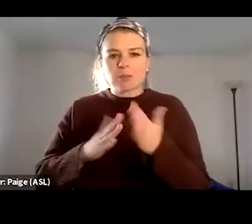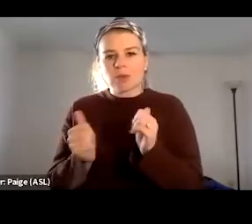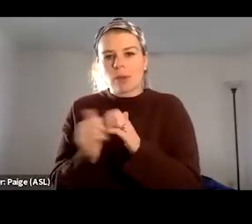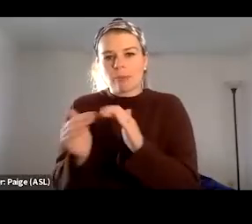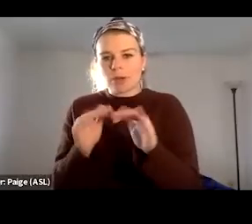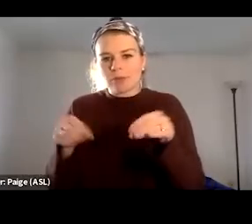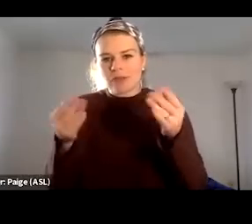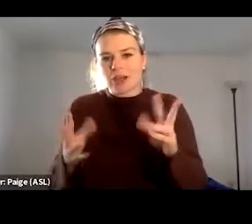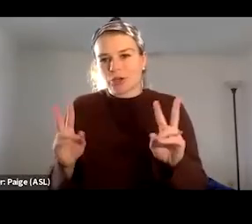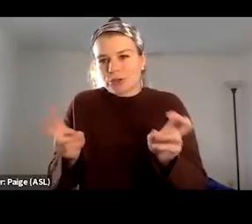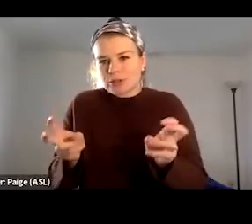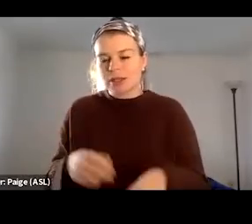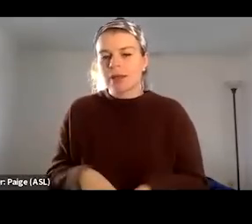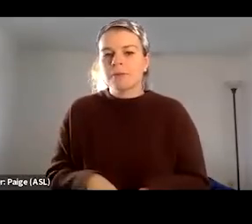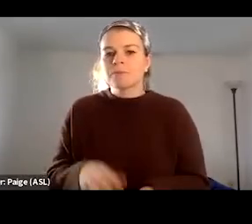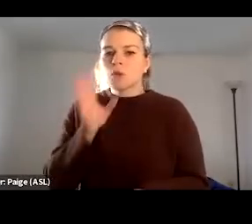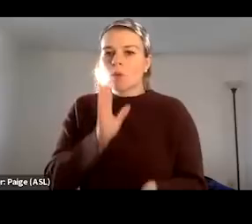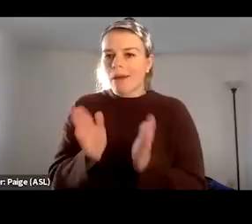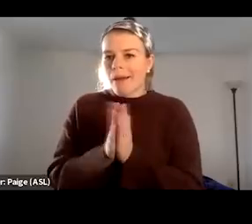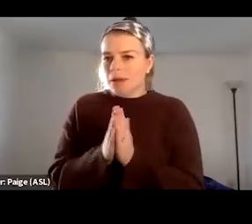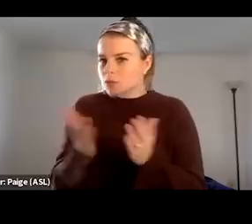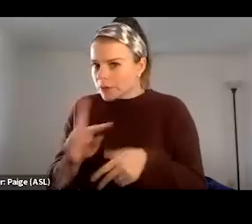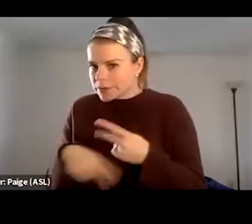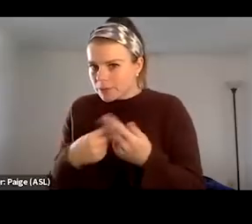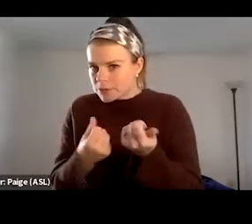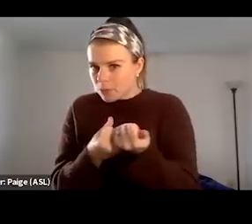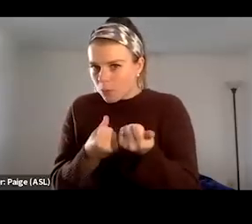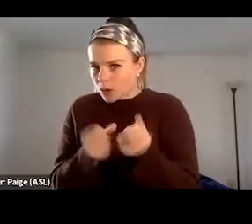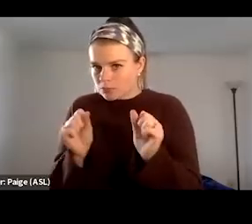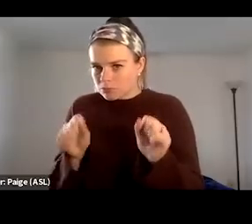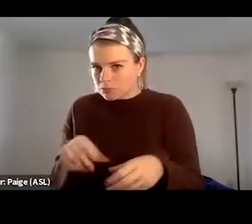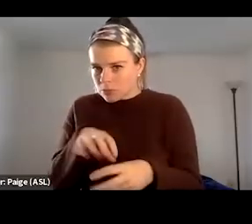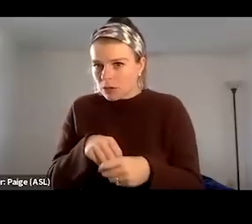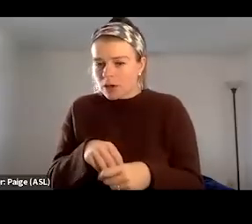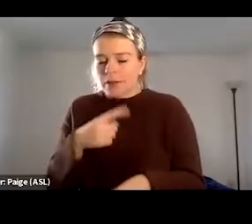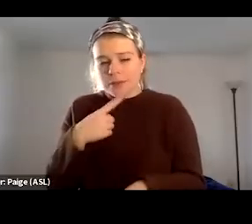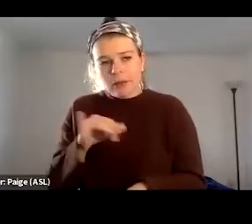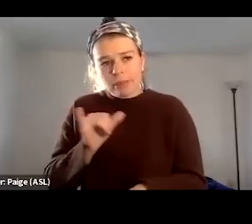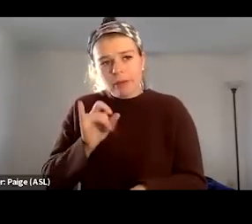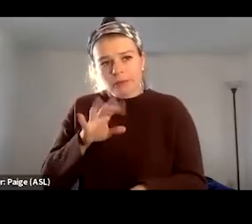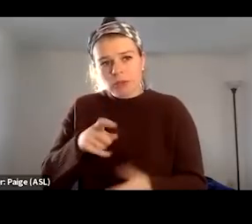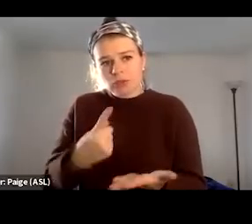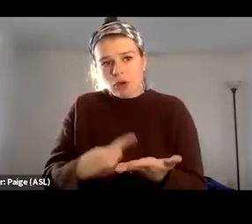qué tipo de apoyo pueden brindarles estas personas. Y dirán cosas como: "Si necesitas hablar con alguien sobre cosas triviales o serias,